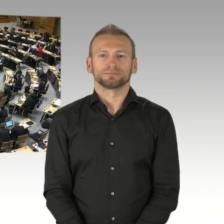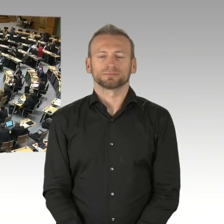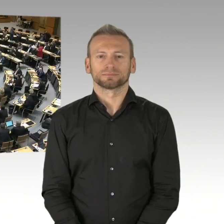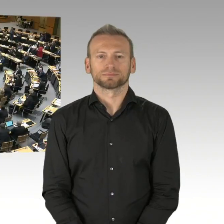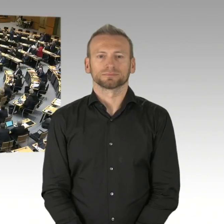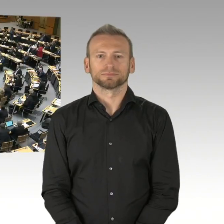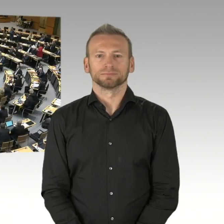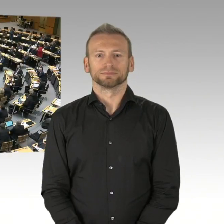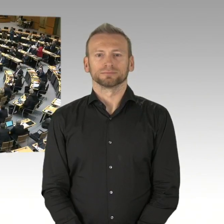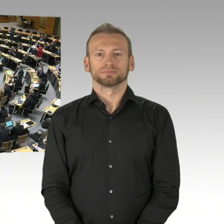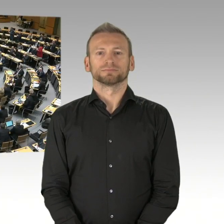(Präsidium) Ach so, alles klar.